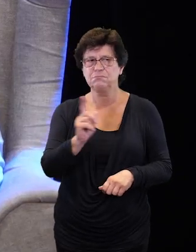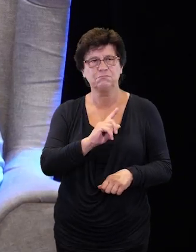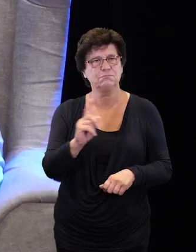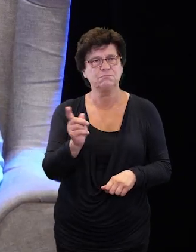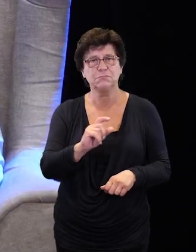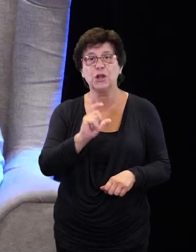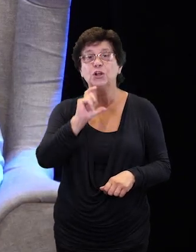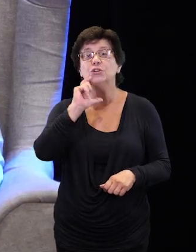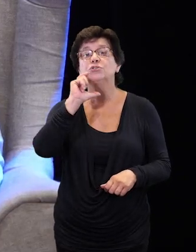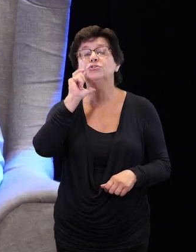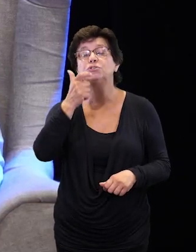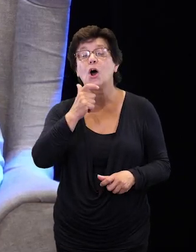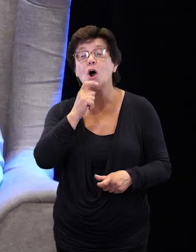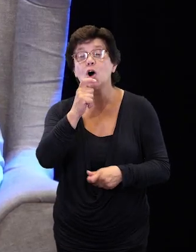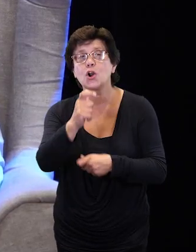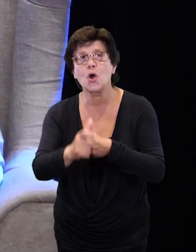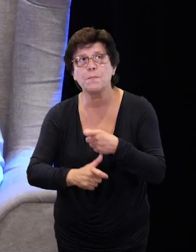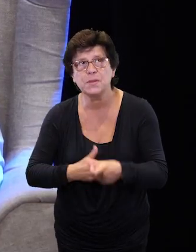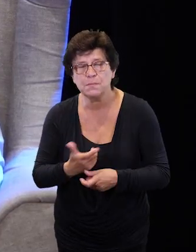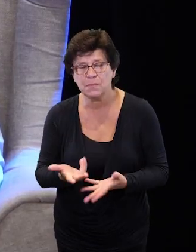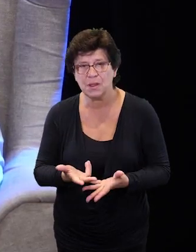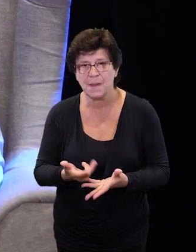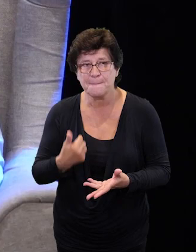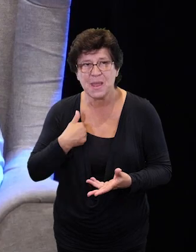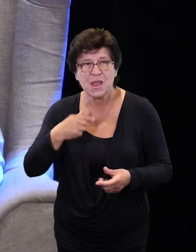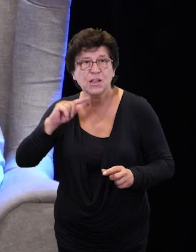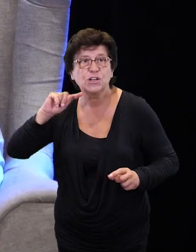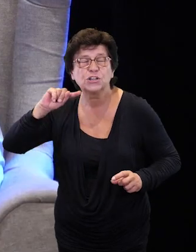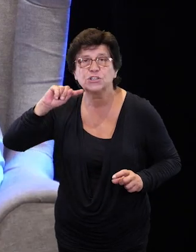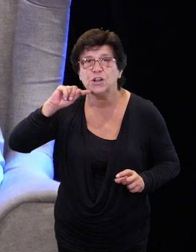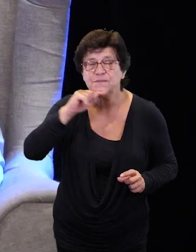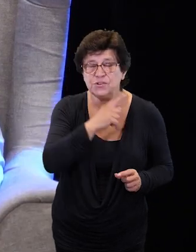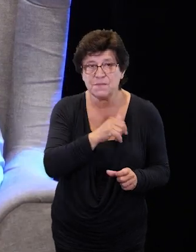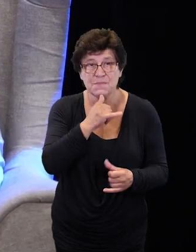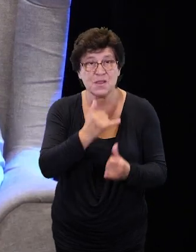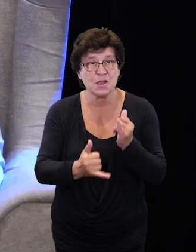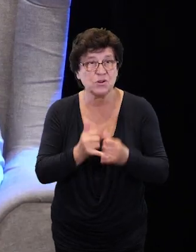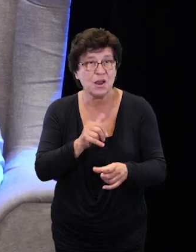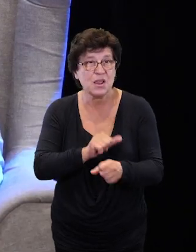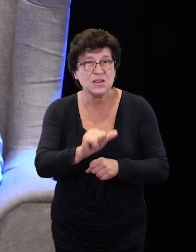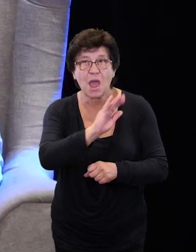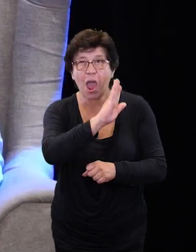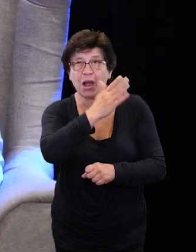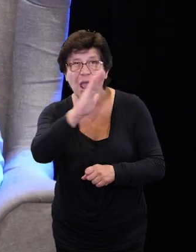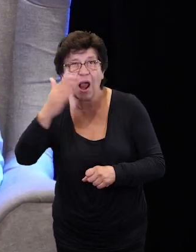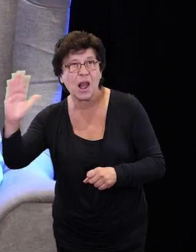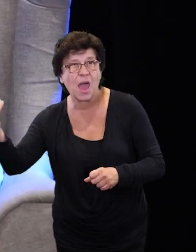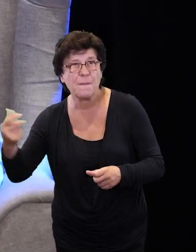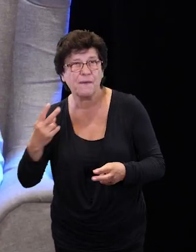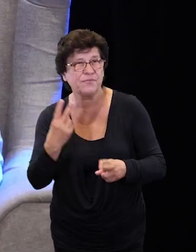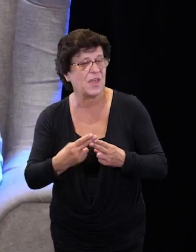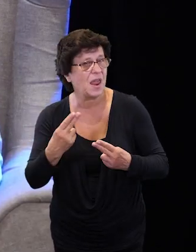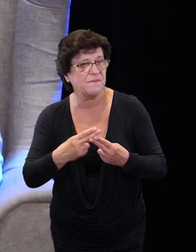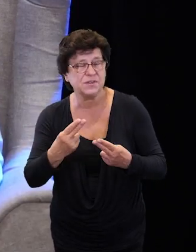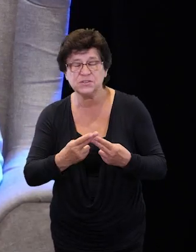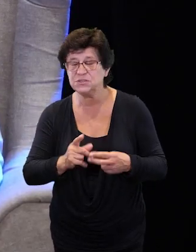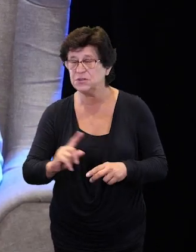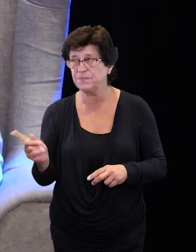My robimy krzywdę społeczeństwu. My promujemy truciznę w tym momencie. W normie, raz na tydzień, dwa, okej.